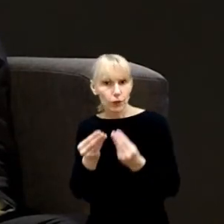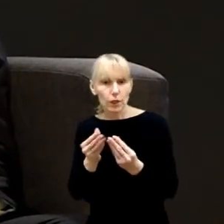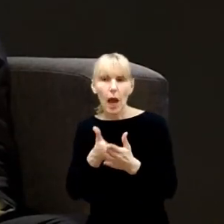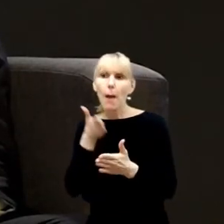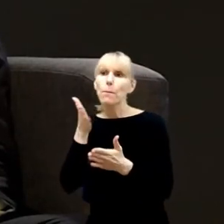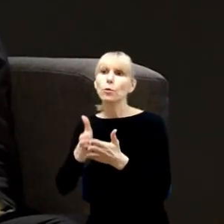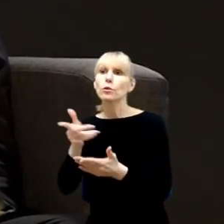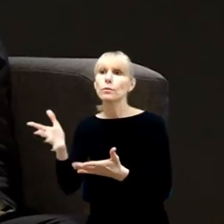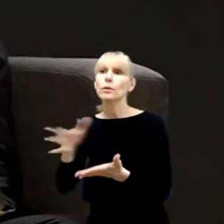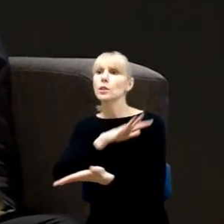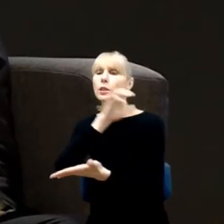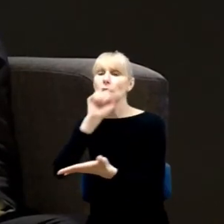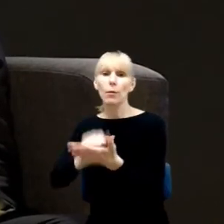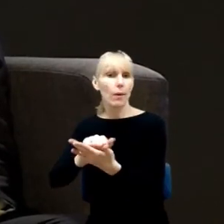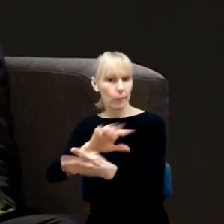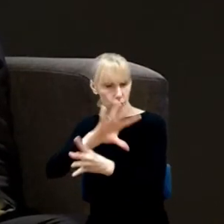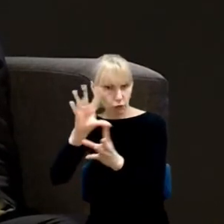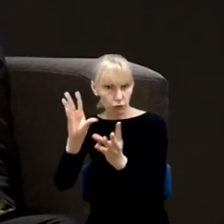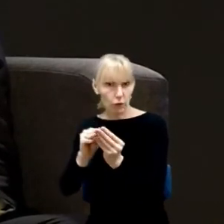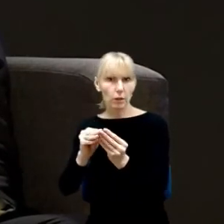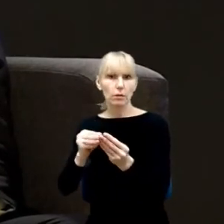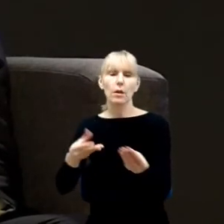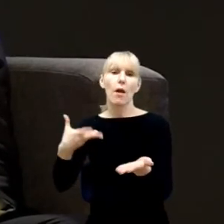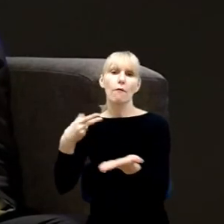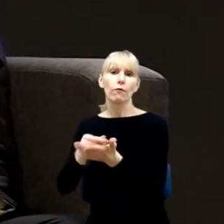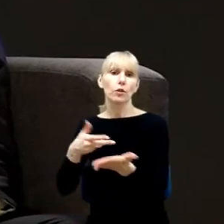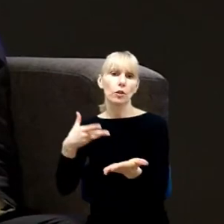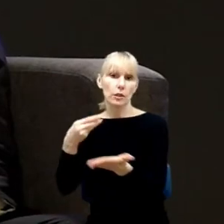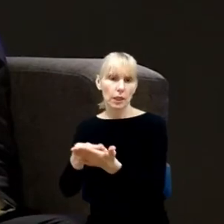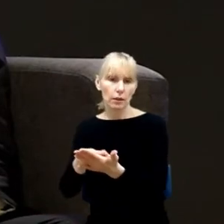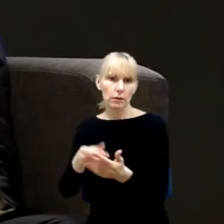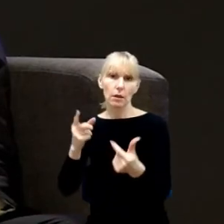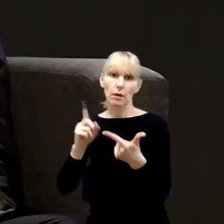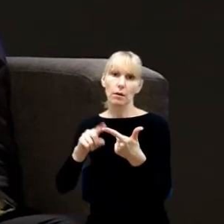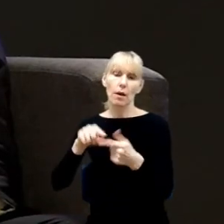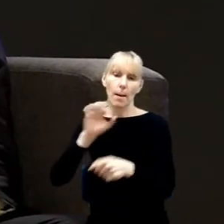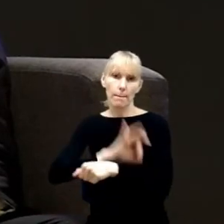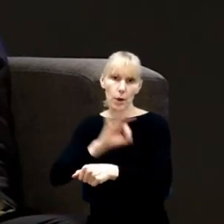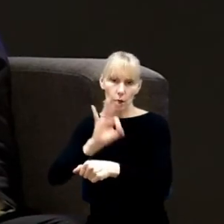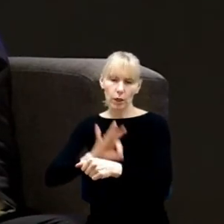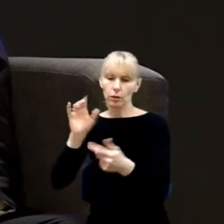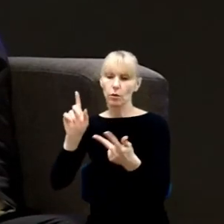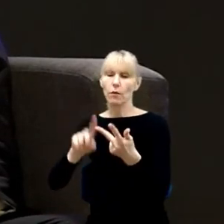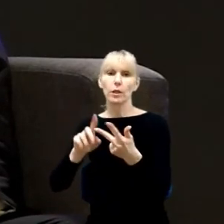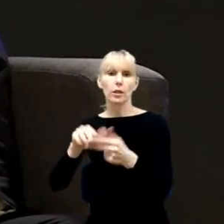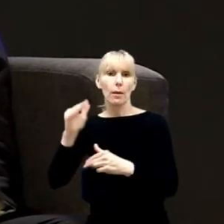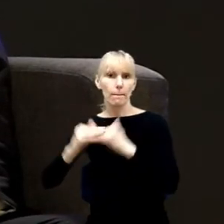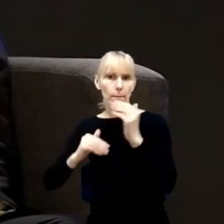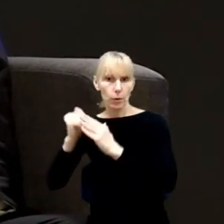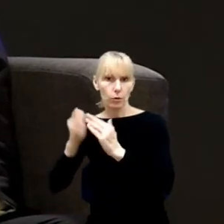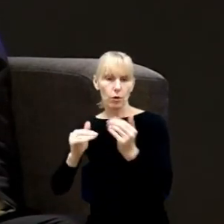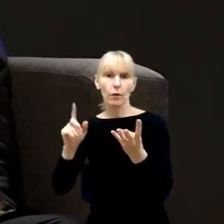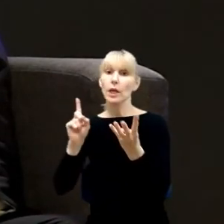czyli finansowaniem, projektowaniem, budową i całą tą resztę. I zarządzaniem długoterminowym.